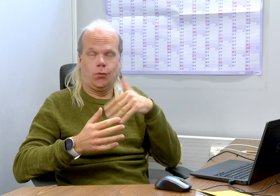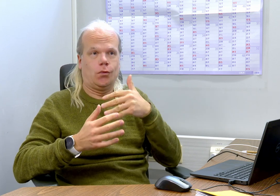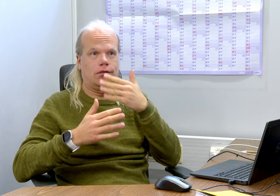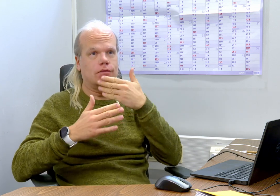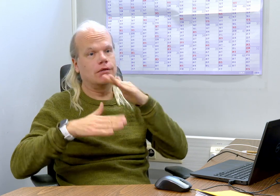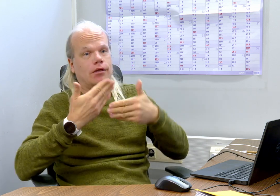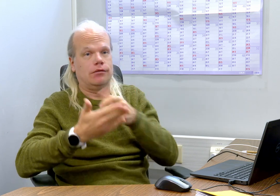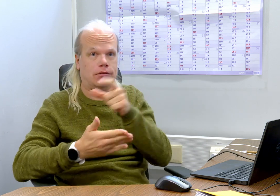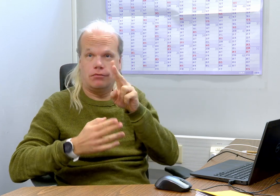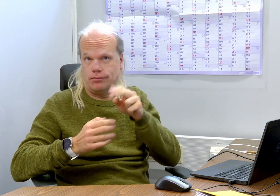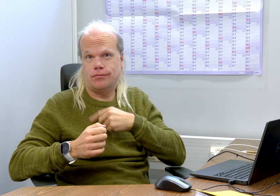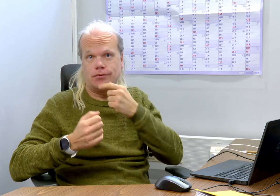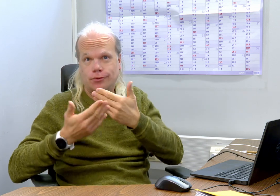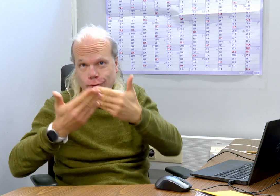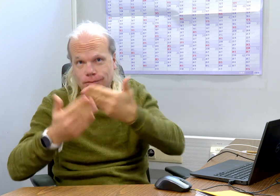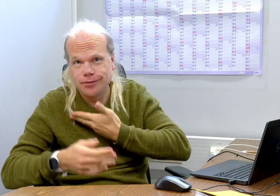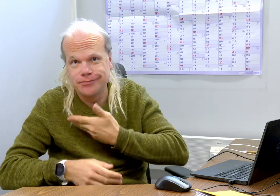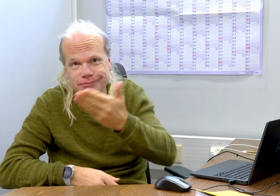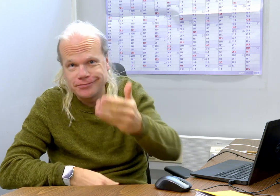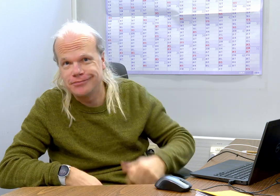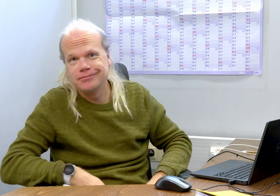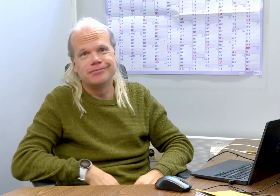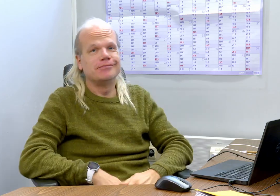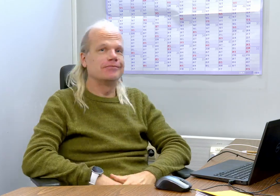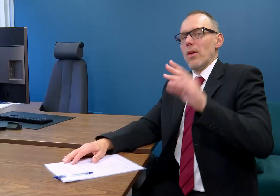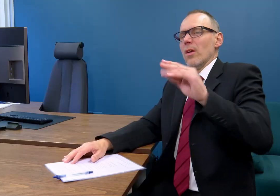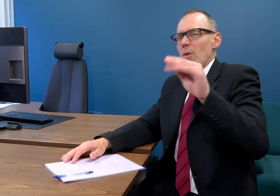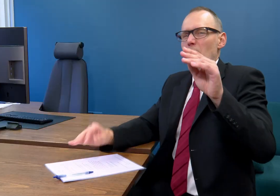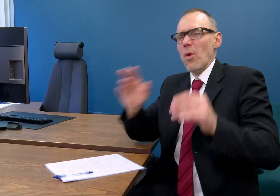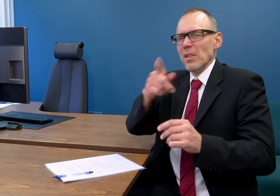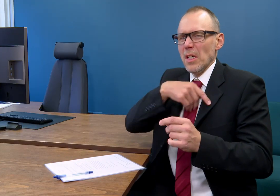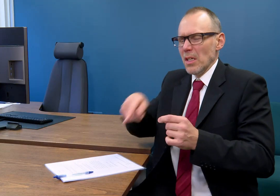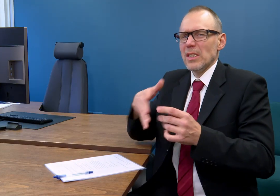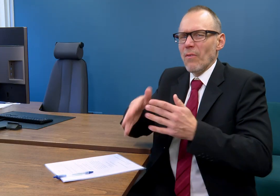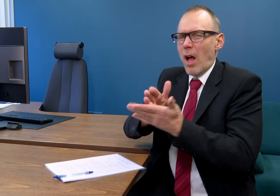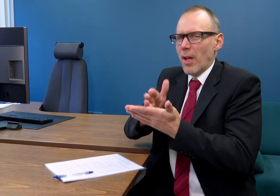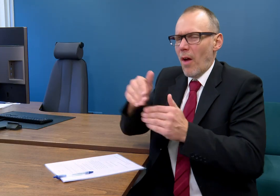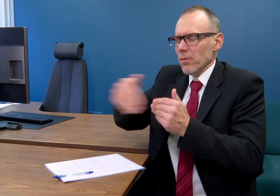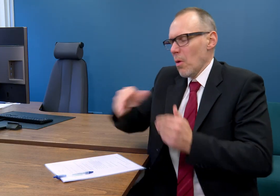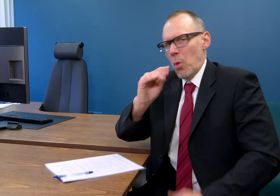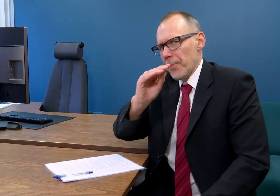eli iso kiitos kaikille lahjoittajille. Joo, eiköhän tämä ole tällä selvä.